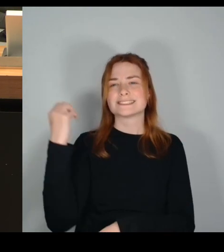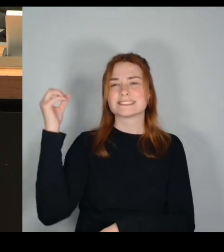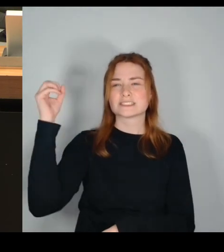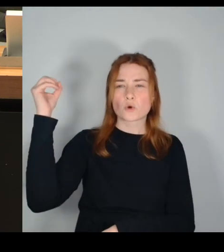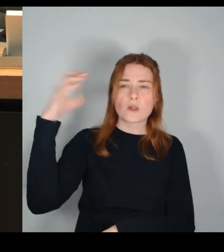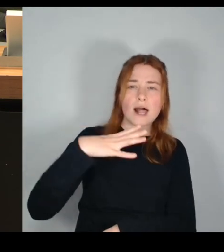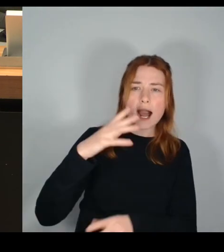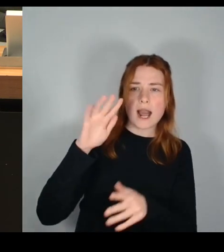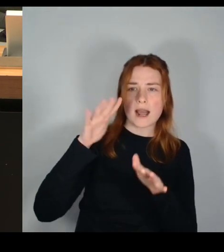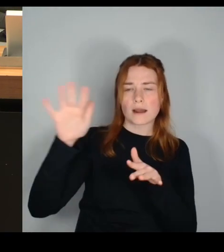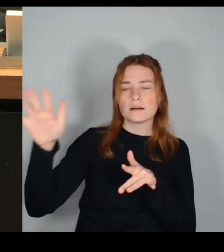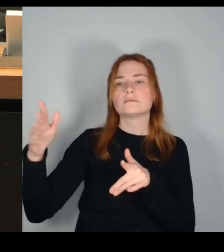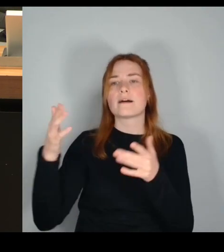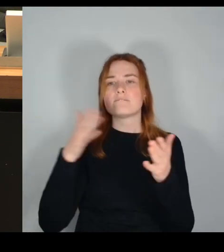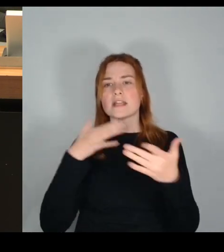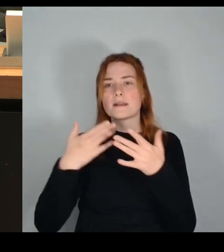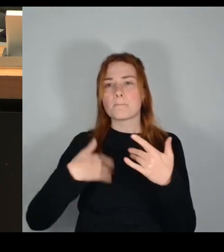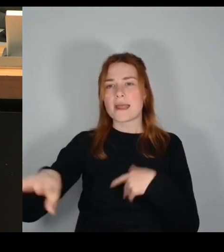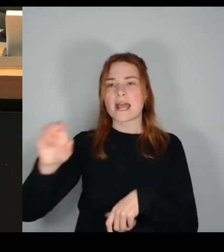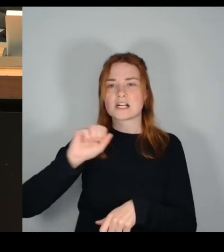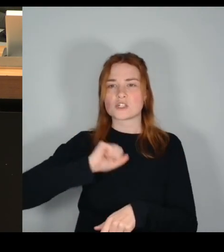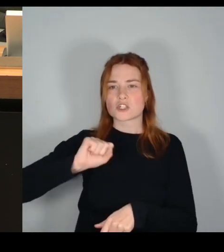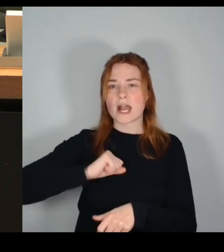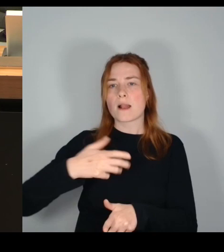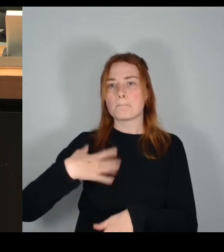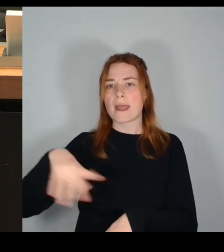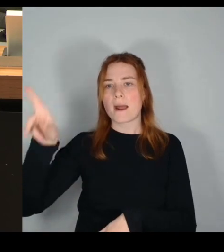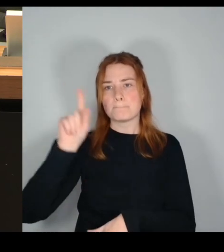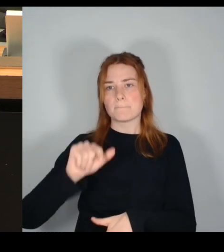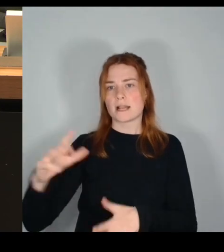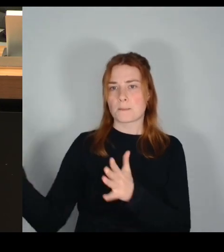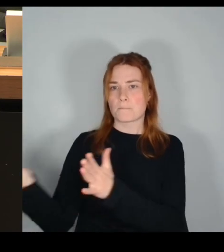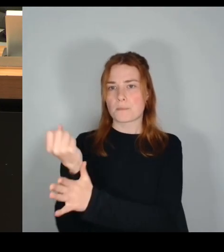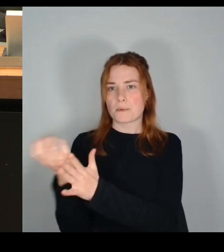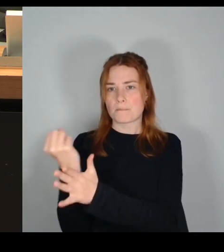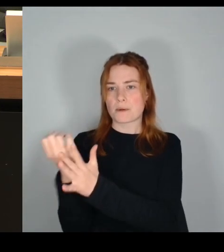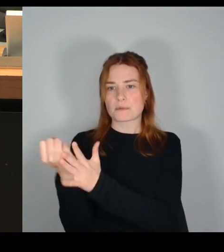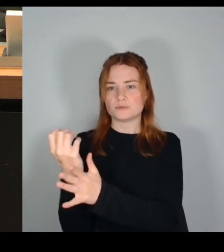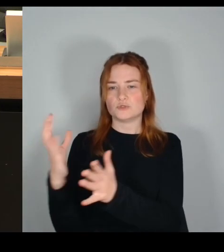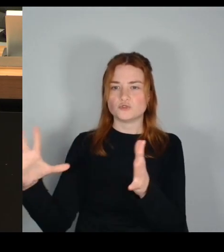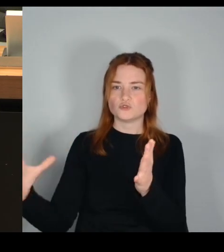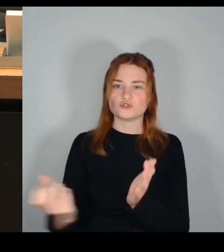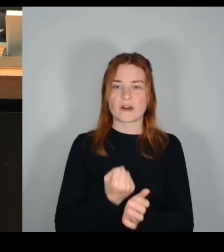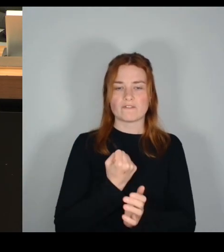Aber auch mit dem fortschreitenden Klimawandel werden Atomkraftwerke zunehmend schwieriger zu betreiben, dass sie